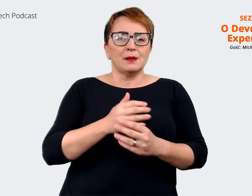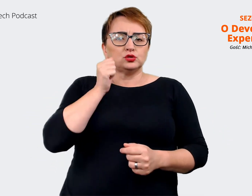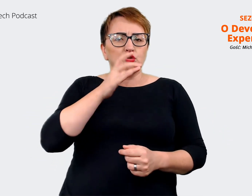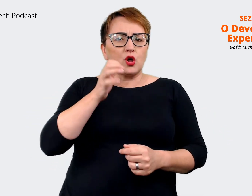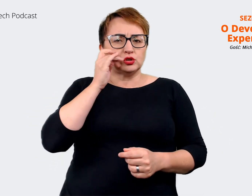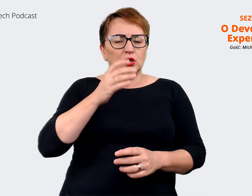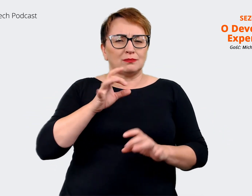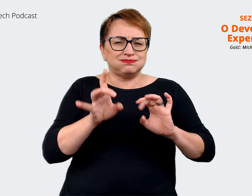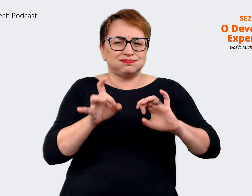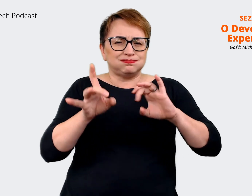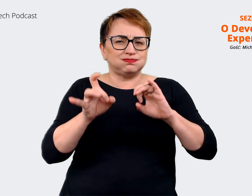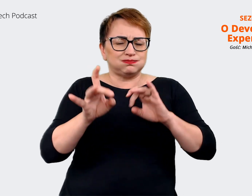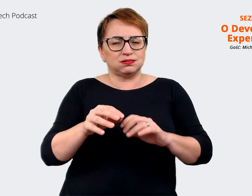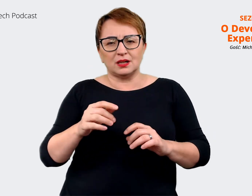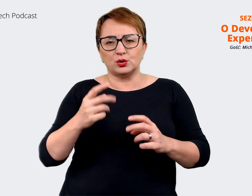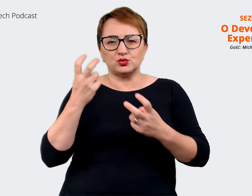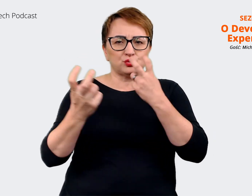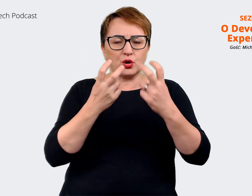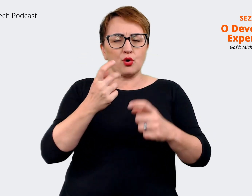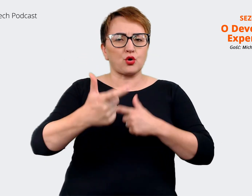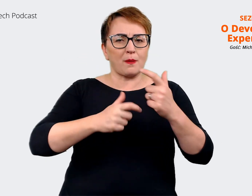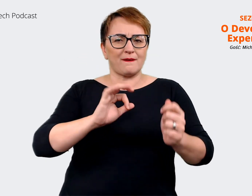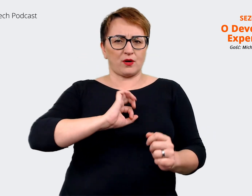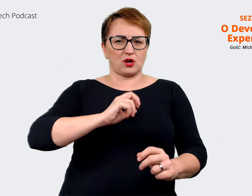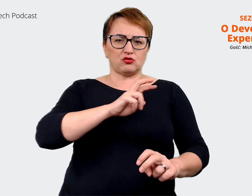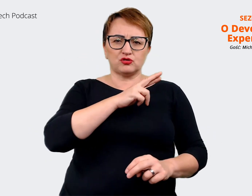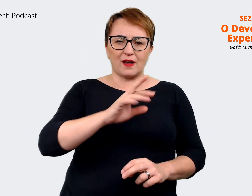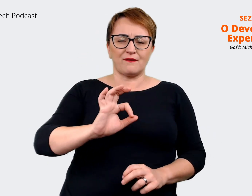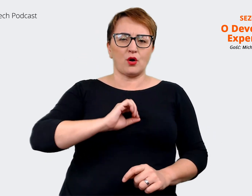że tak powiem, codziennej gonitwy za tym, żeby po prostu robić swoje rzeczy,